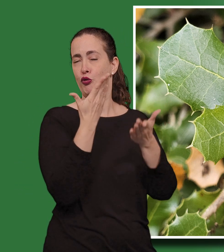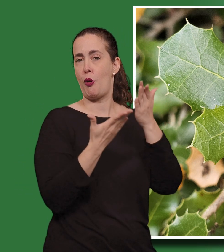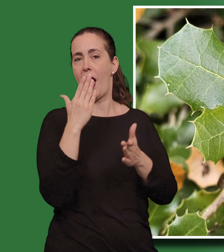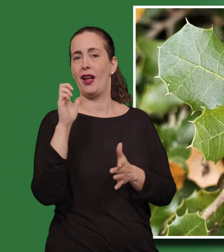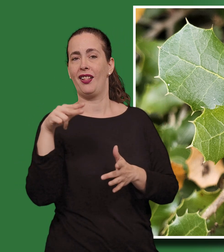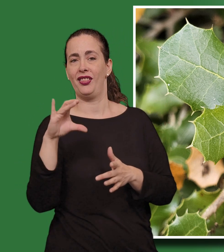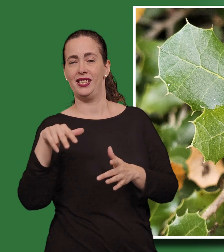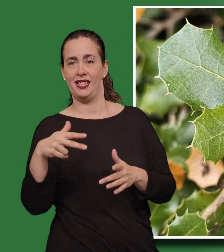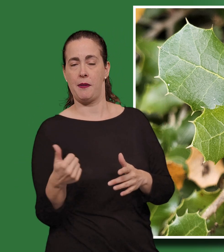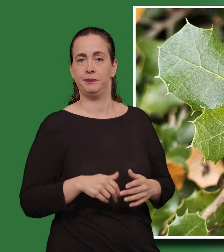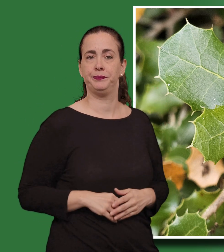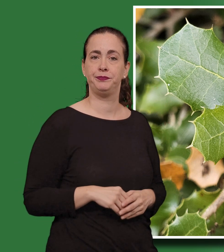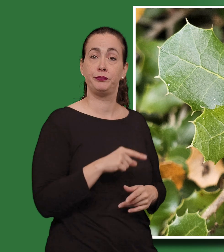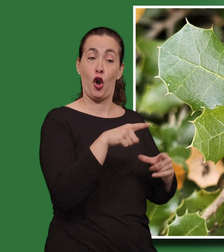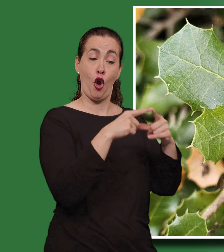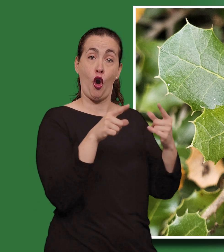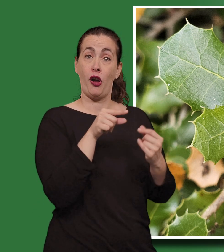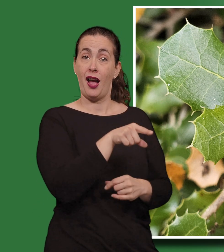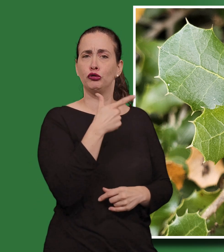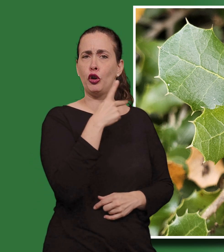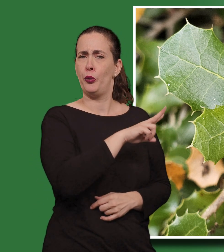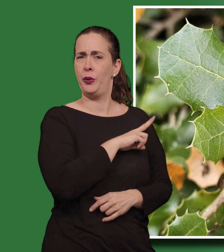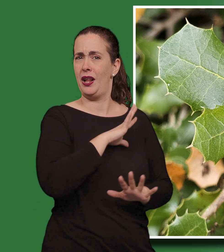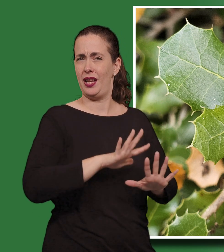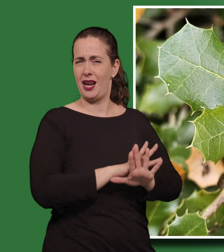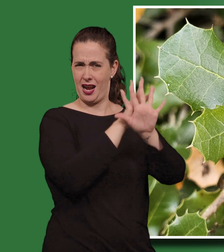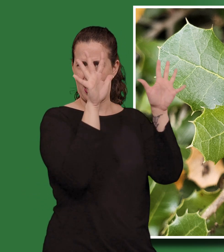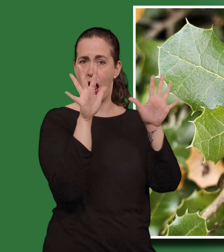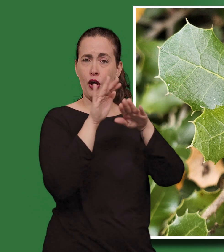(cosa que el distingeix de l'alzina, que té el revers pilós).